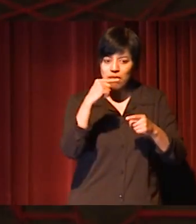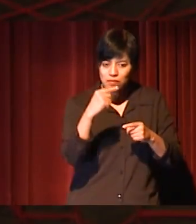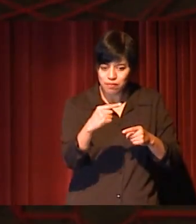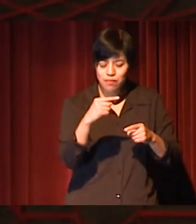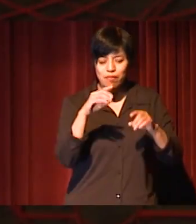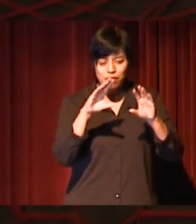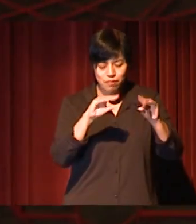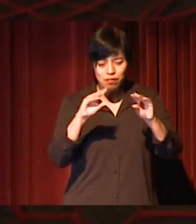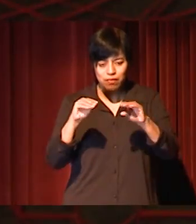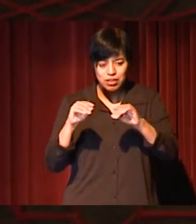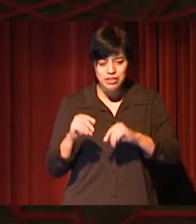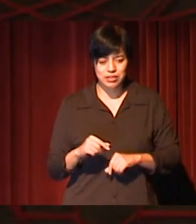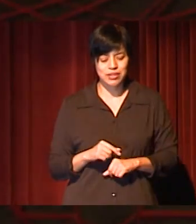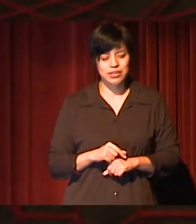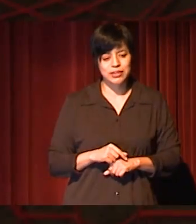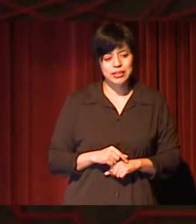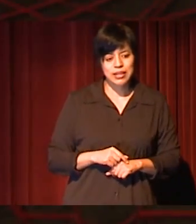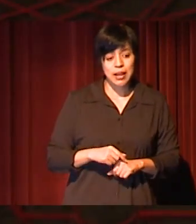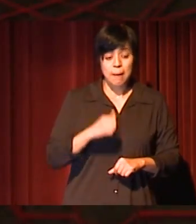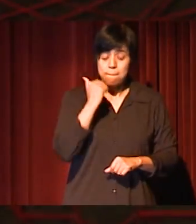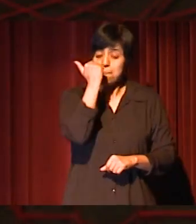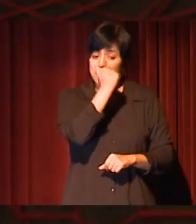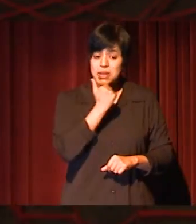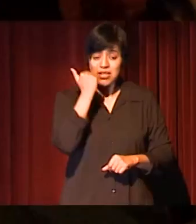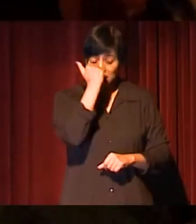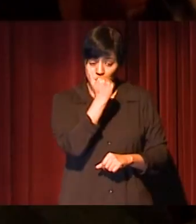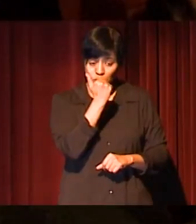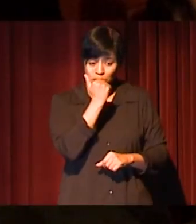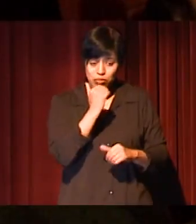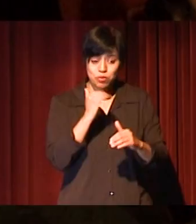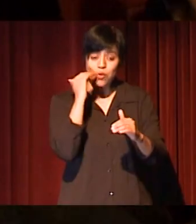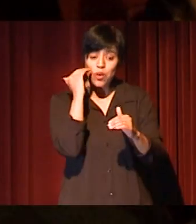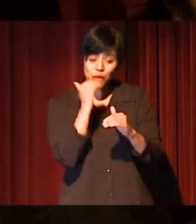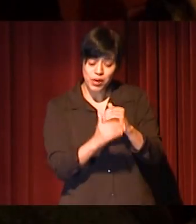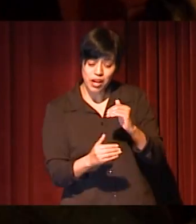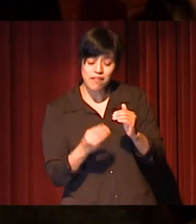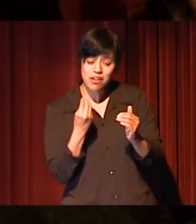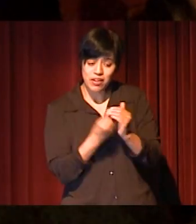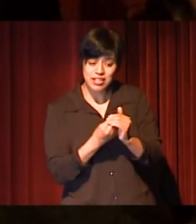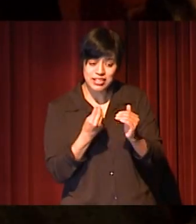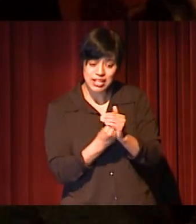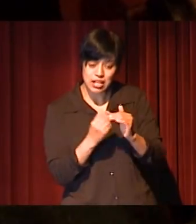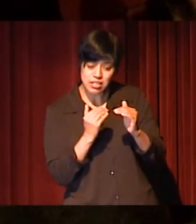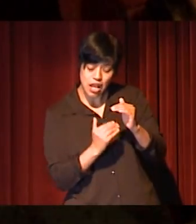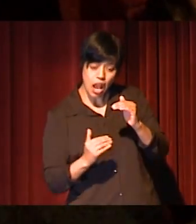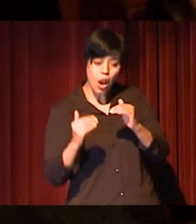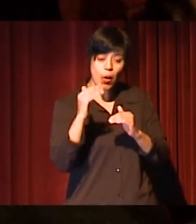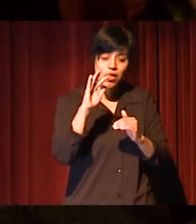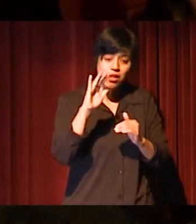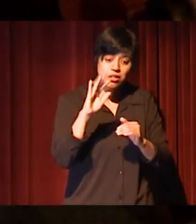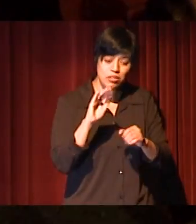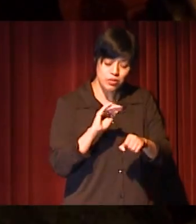La clave está, en que, al terminar el curso, mis alumnos aumentaron un 50 % en sus evaluaciones,